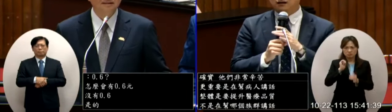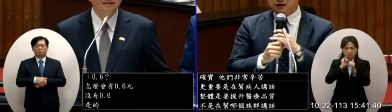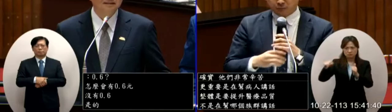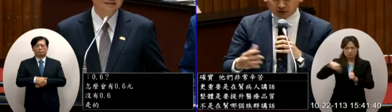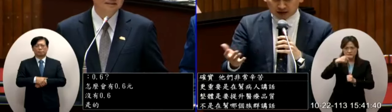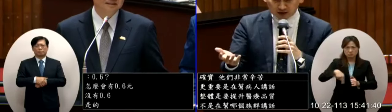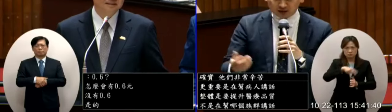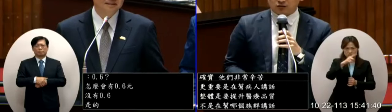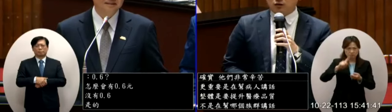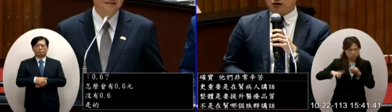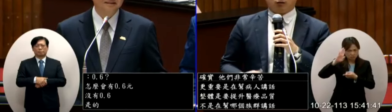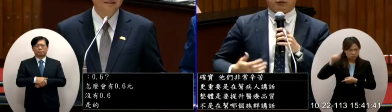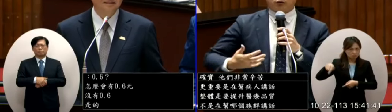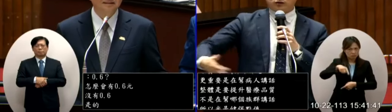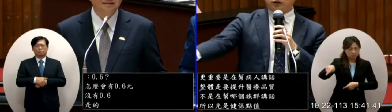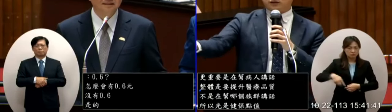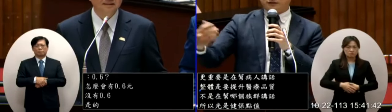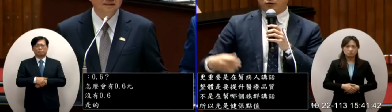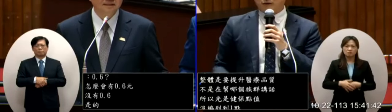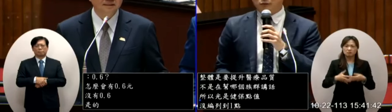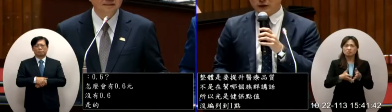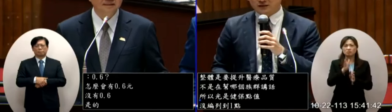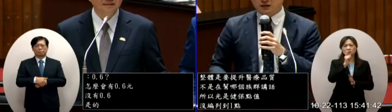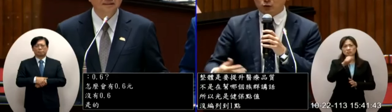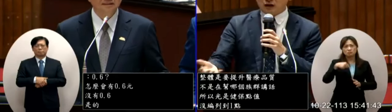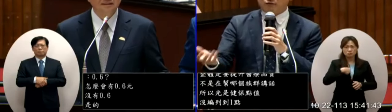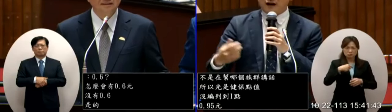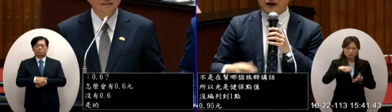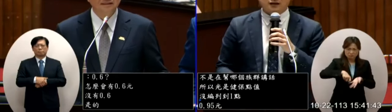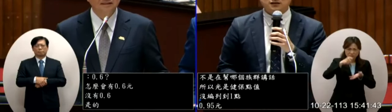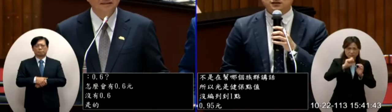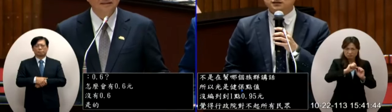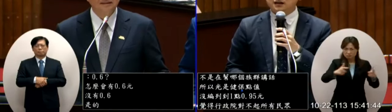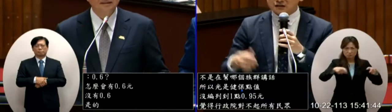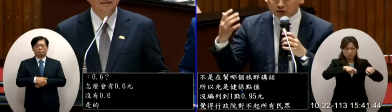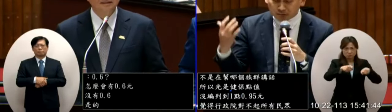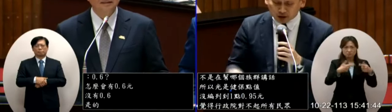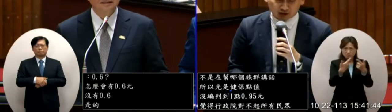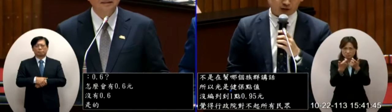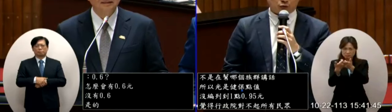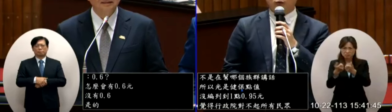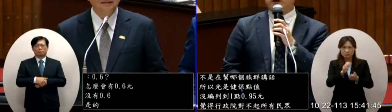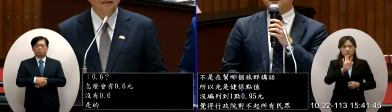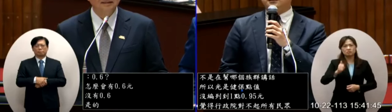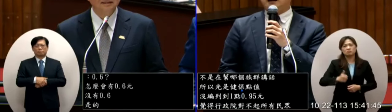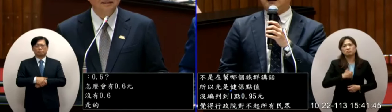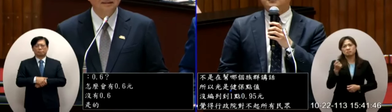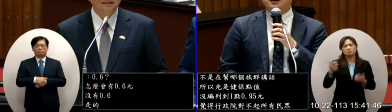那部長一直講說 我們推出了什麼 多少對策 多少方案 可是實際上 他就是沒有解決問題啦